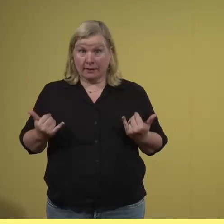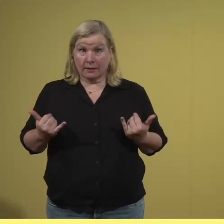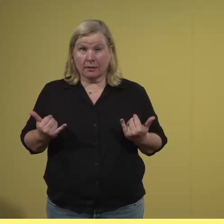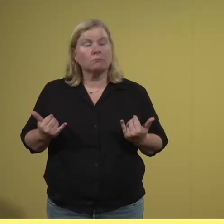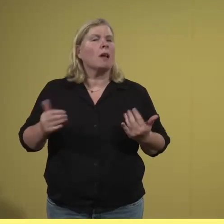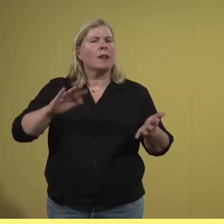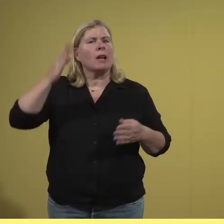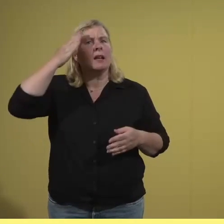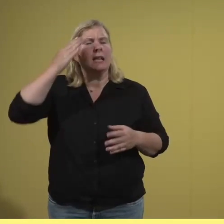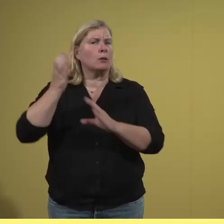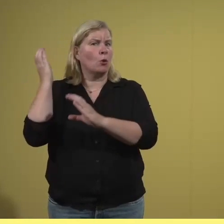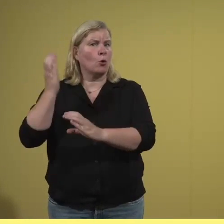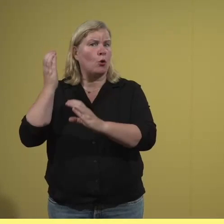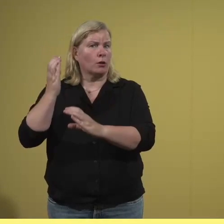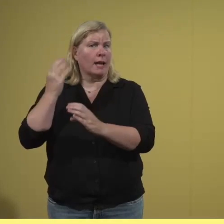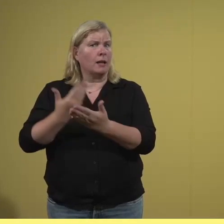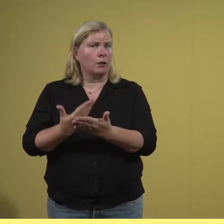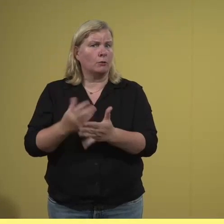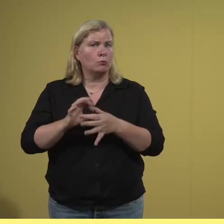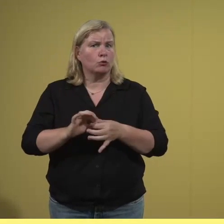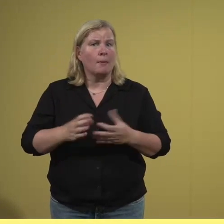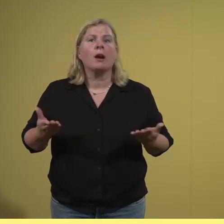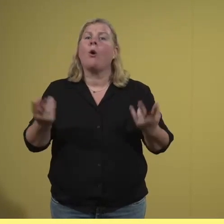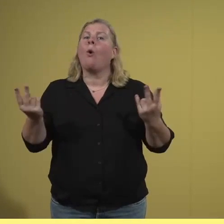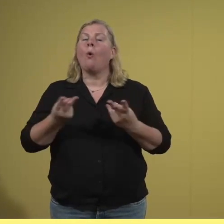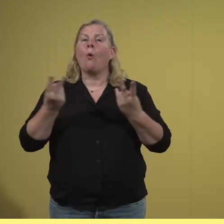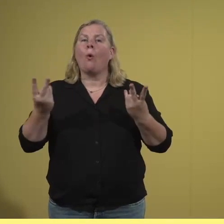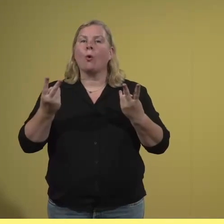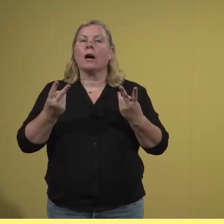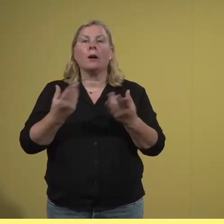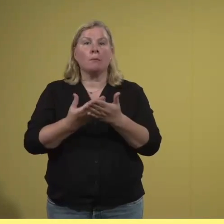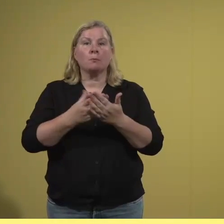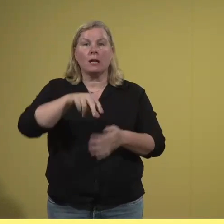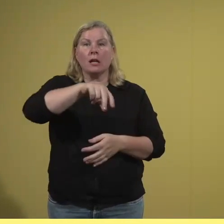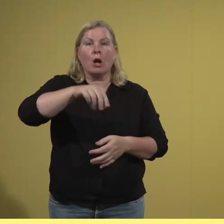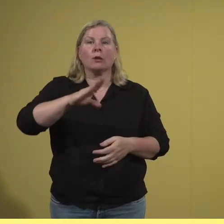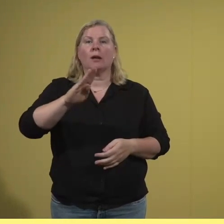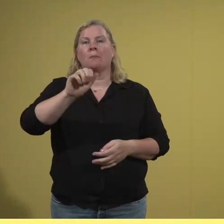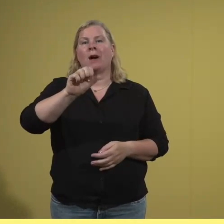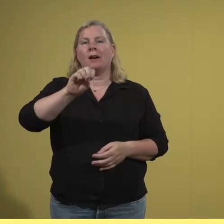Und jetzt kennst du vielleicht auch beim Cocktail machen, oder auch, wenn du mit Basilikum arbeitest: